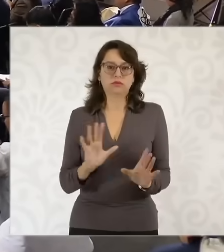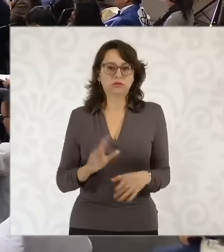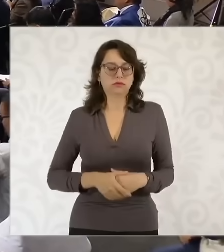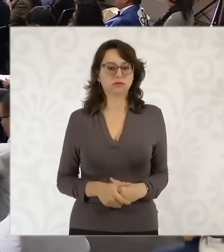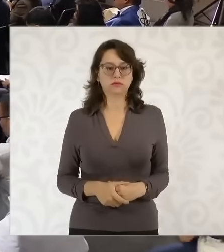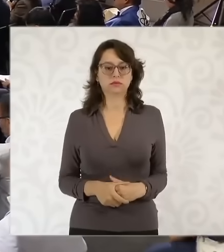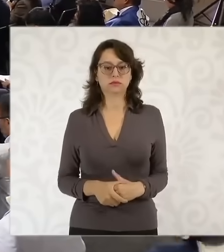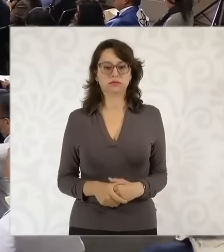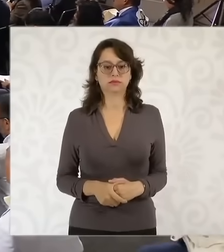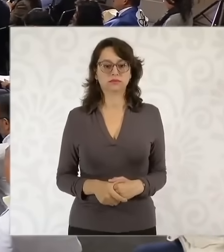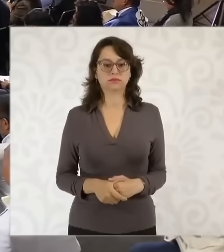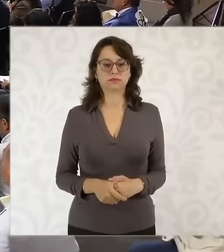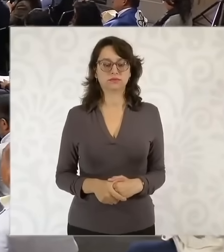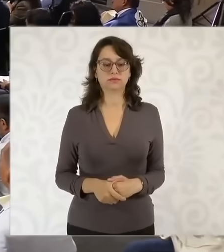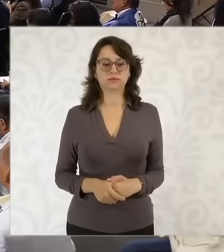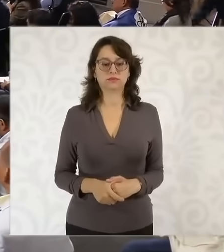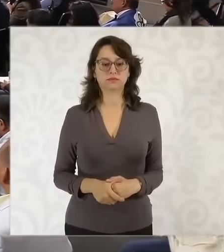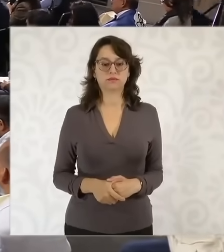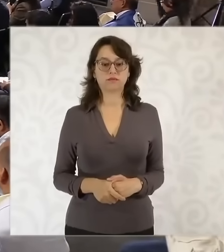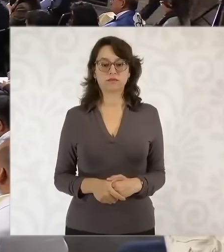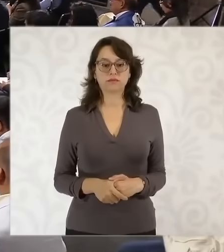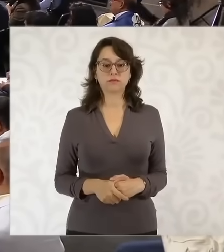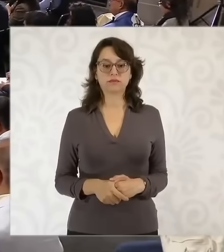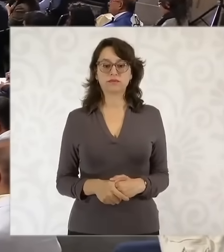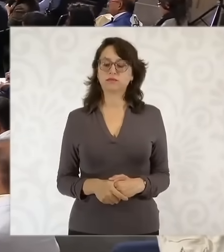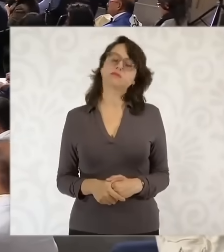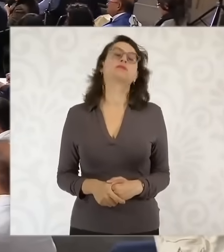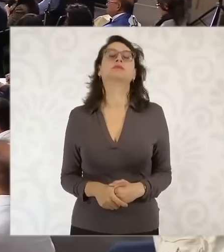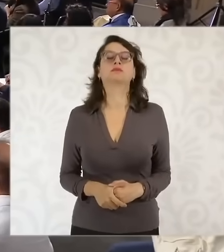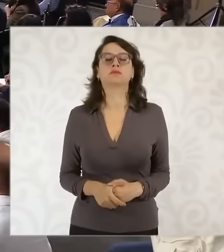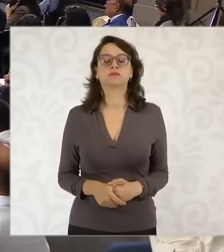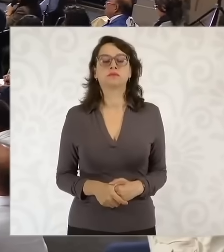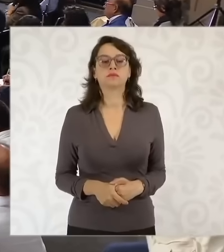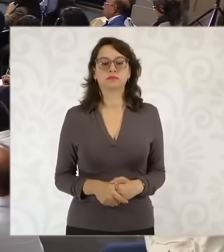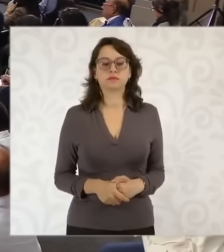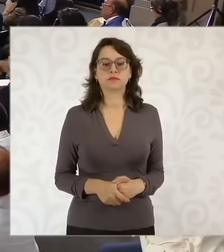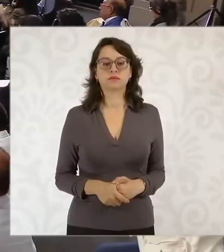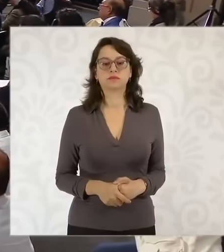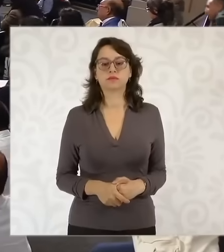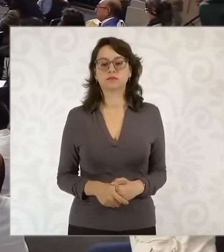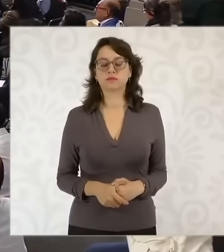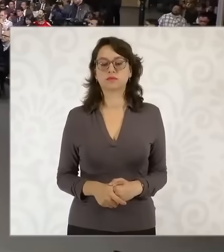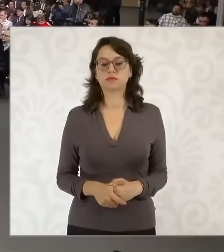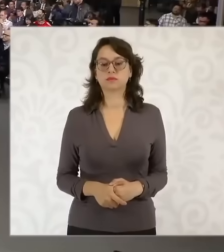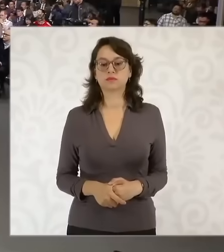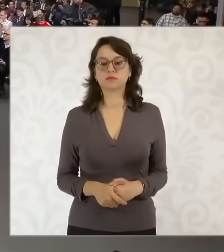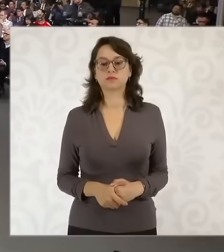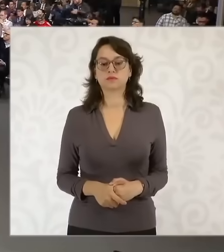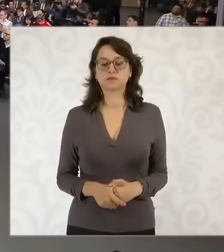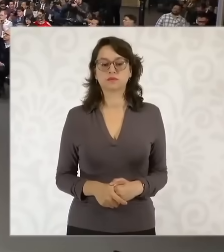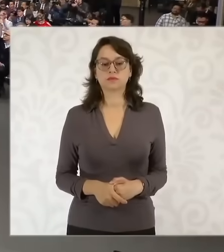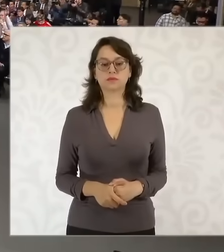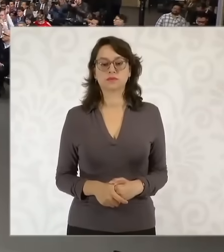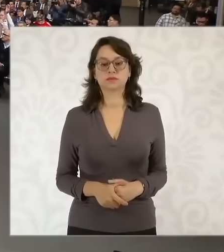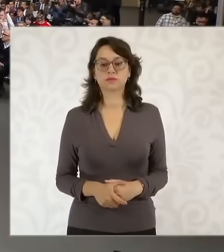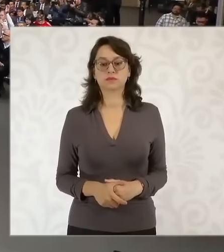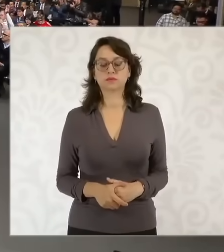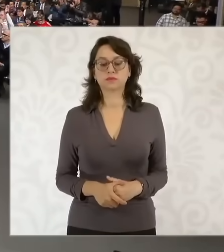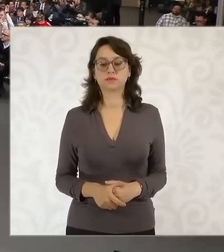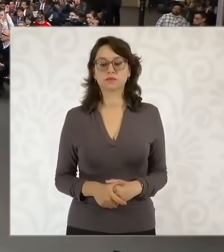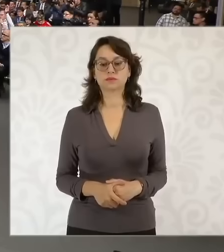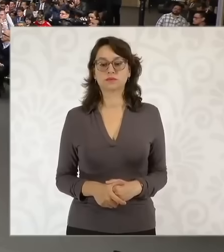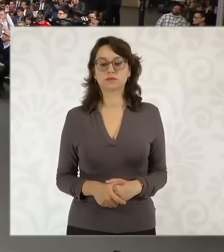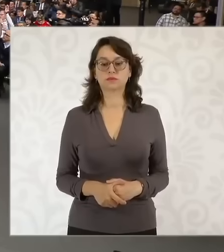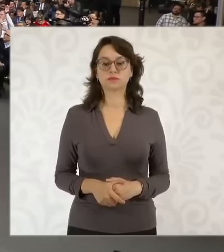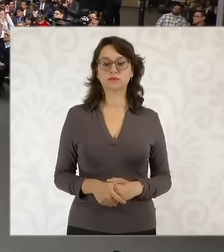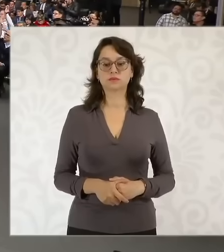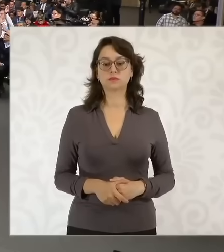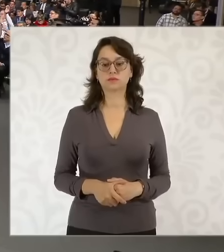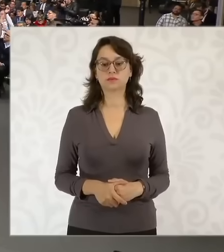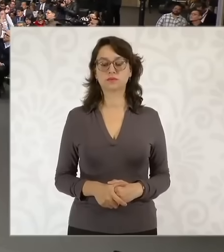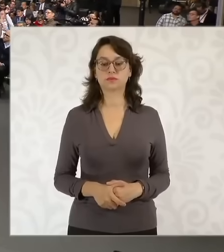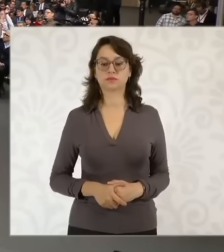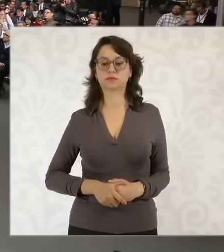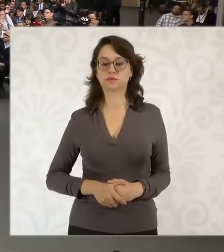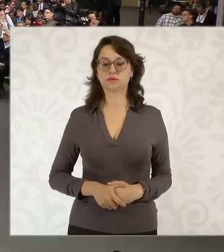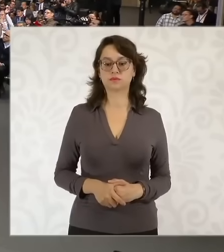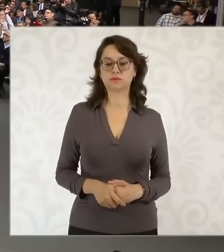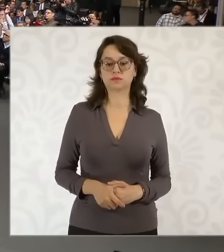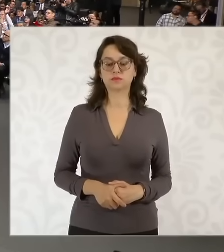a por la digamos por el sector bancario. Exacto. Okay. Muchas gracias, presidenta.